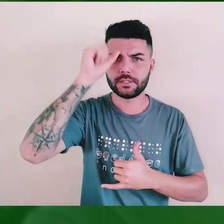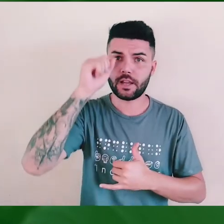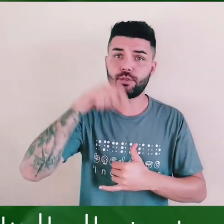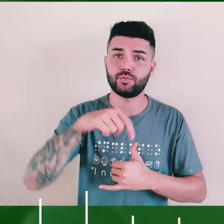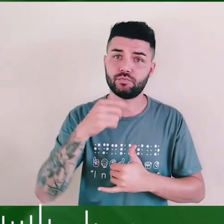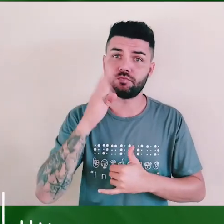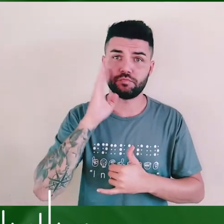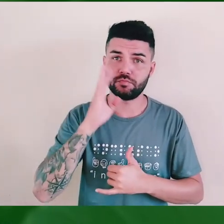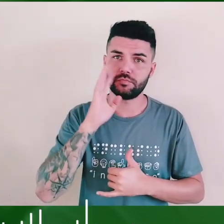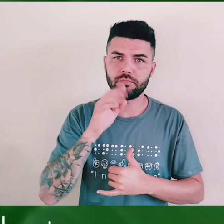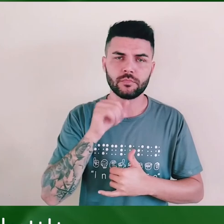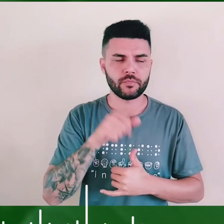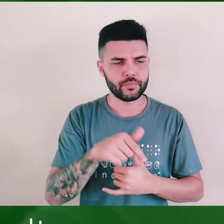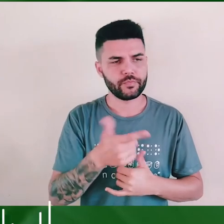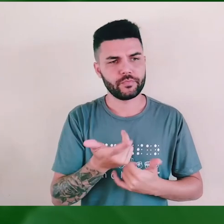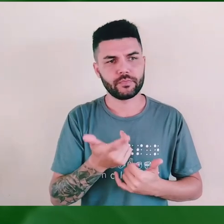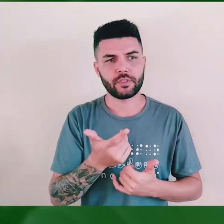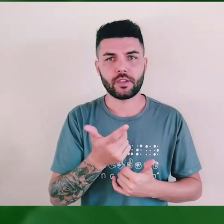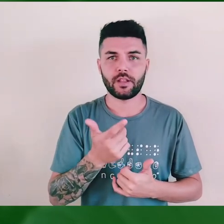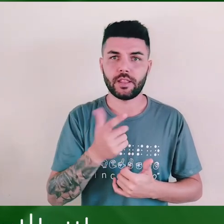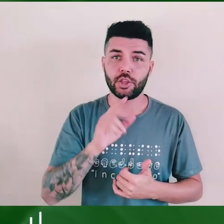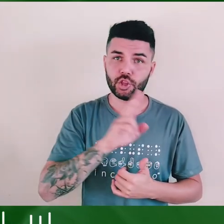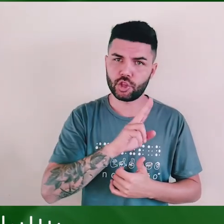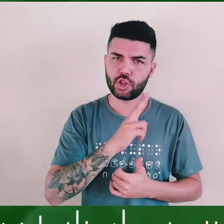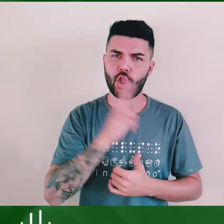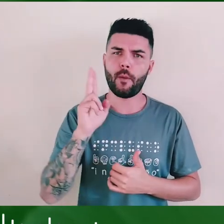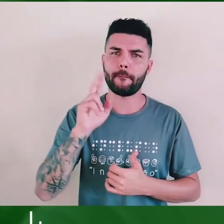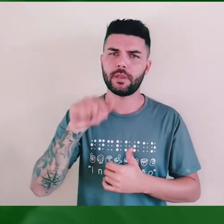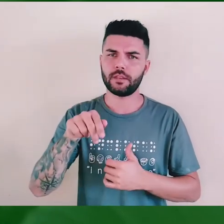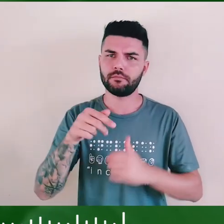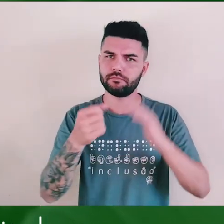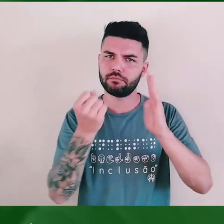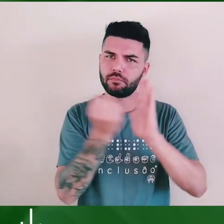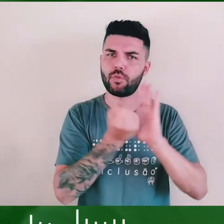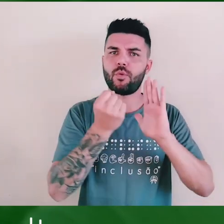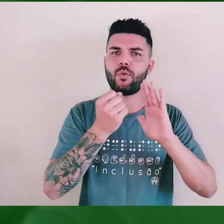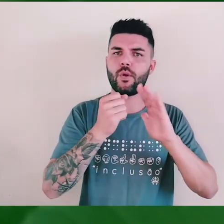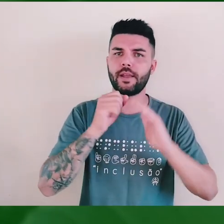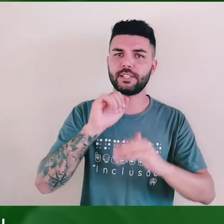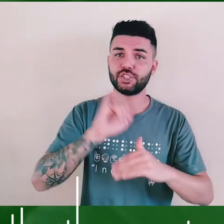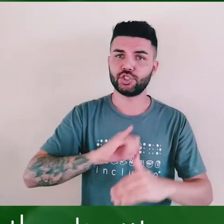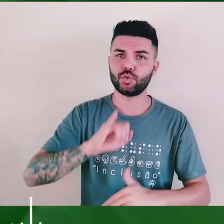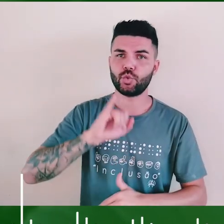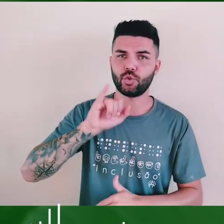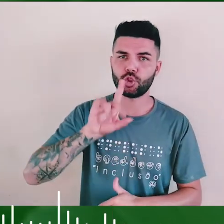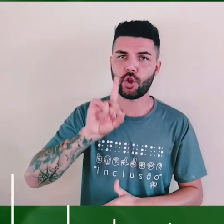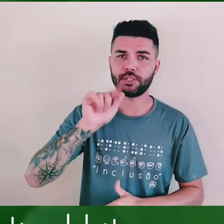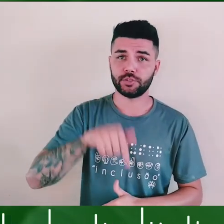em nome do Dom Quixote eu te agradeço por ter topado esse convite. Esporte não é a